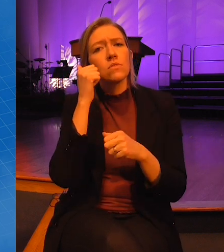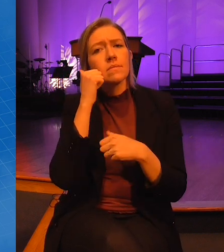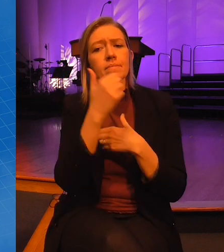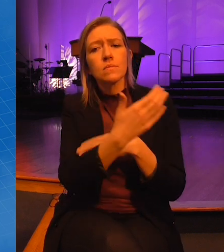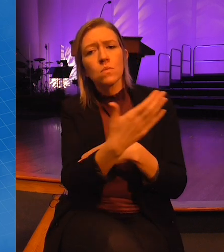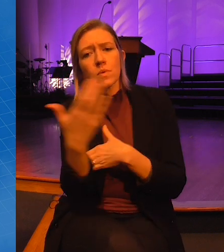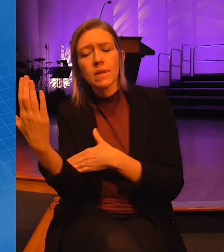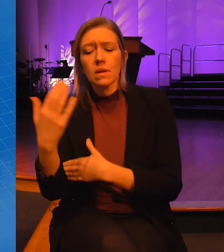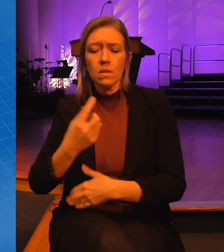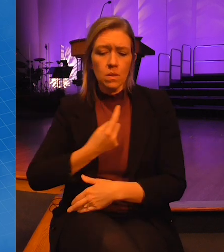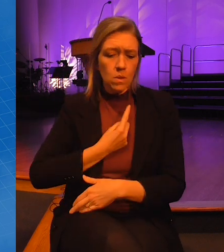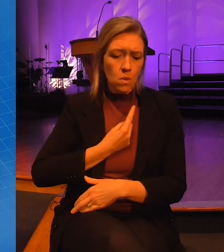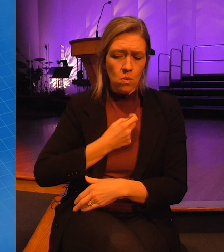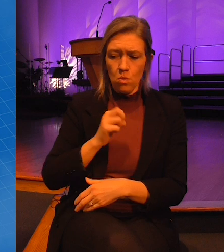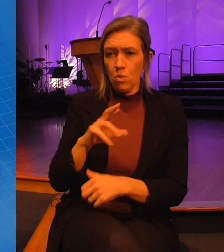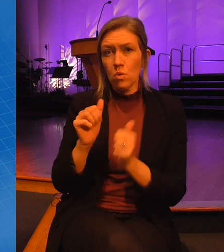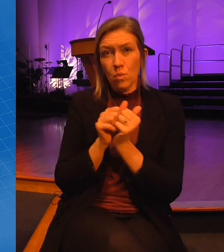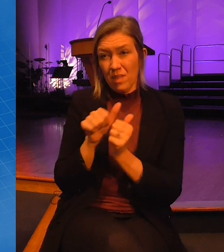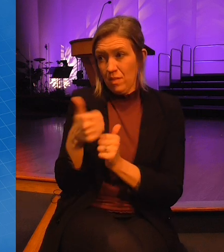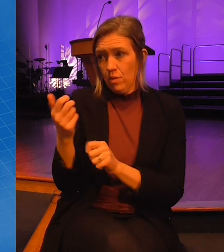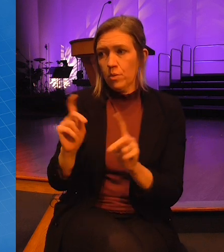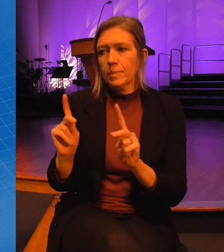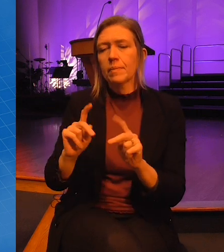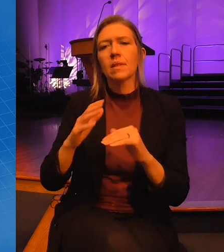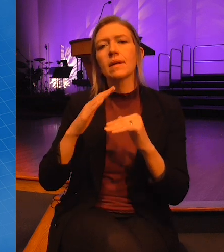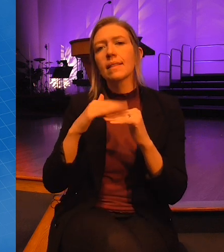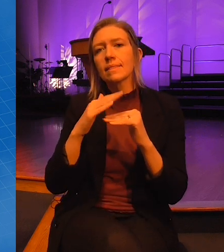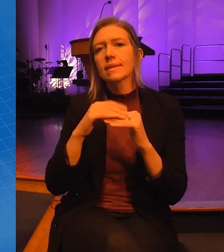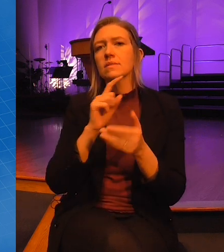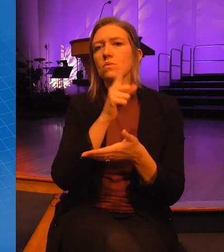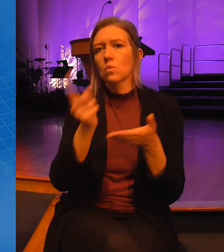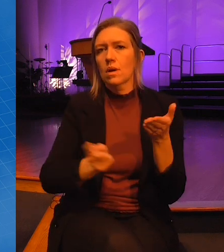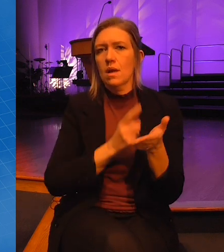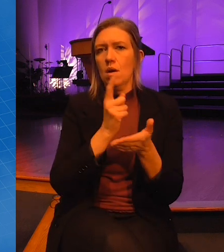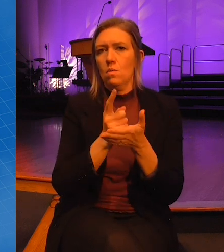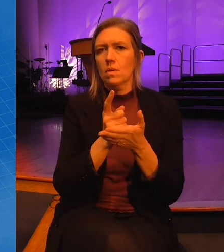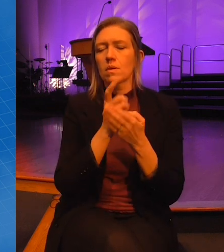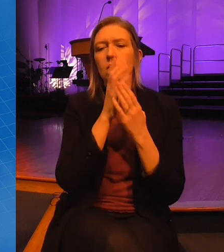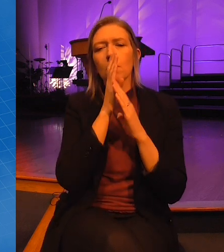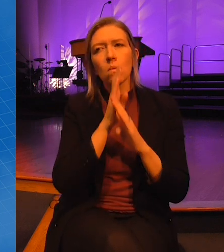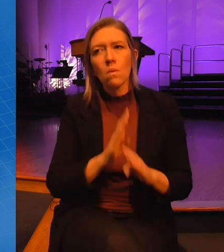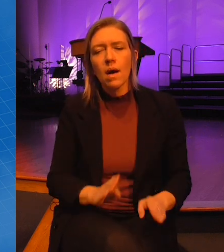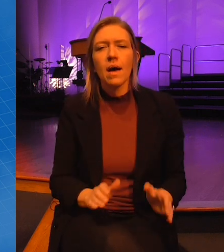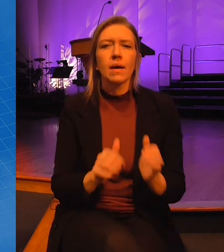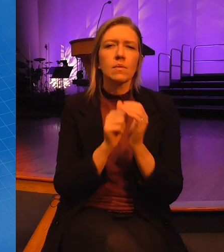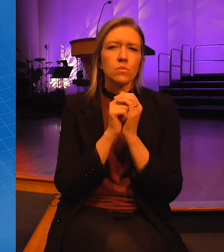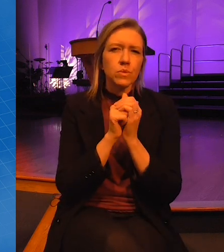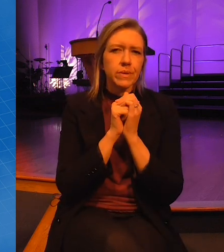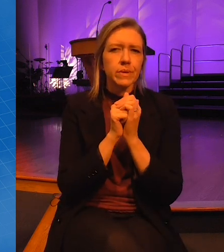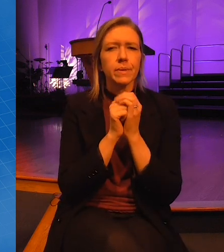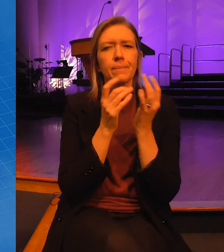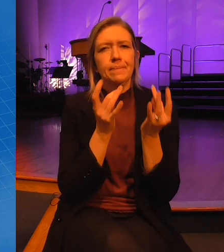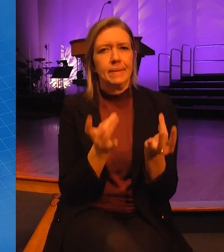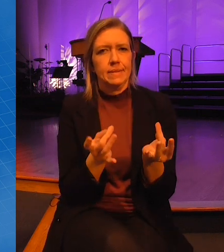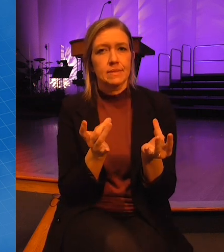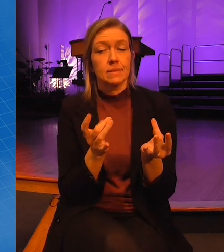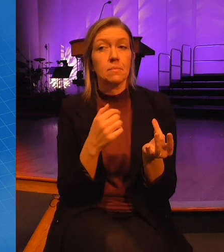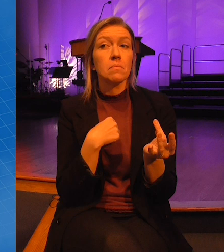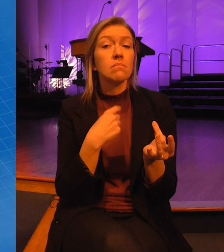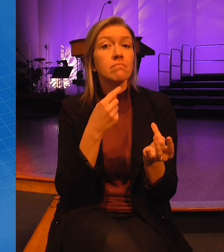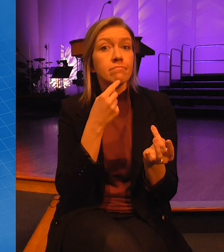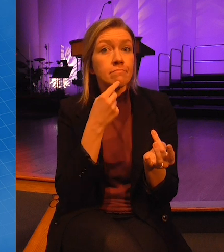al menos 1 hora en oración tranquila y meditación digo todas las mañanas pero hay excepciones